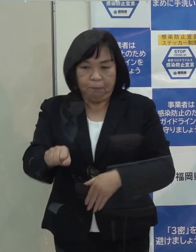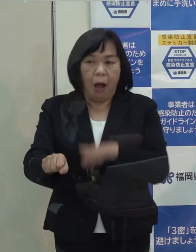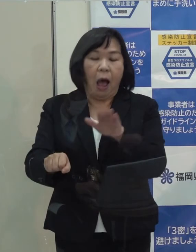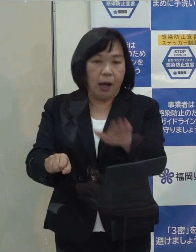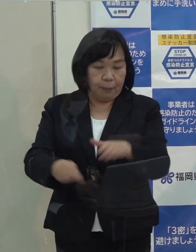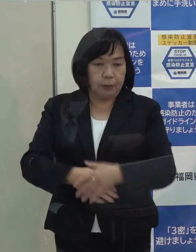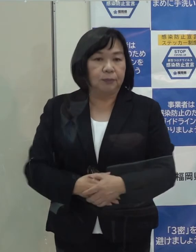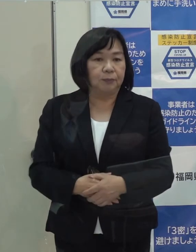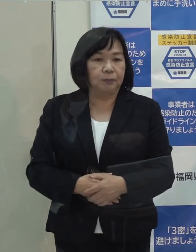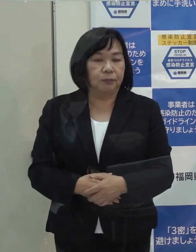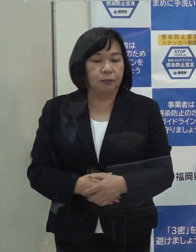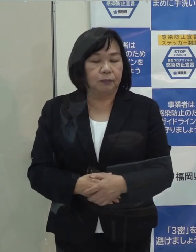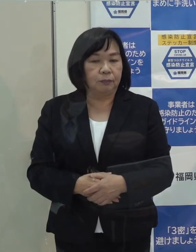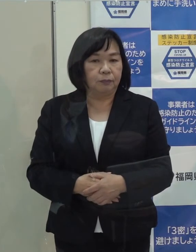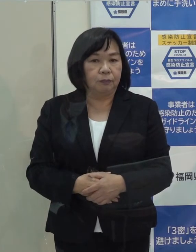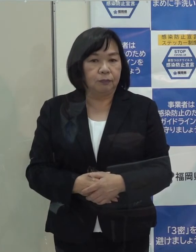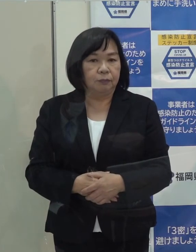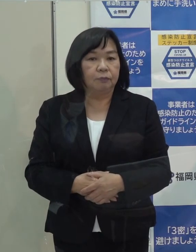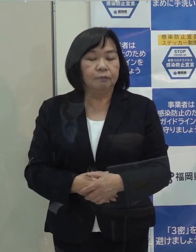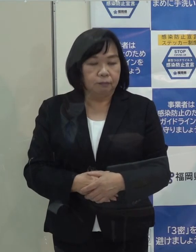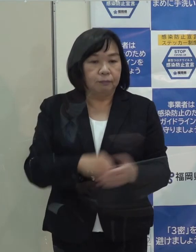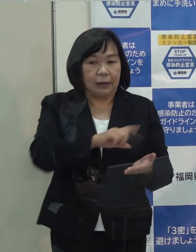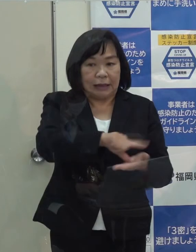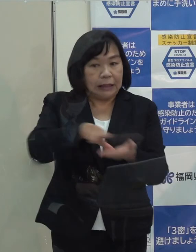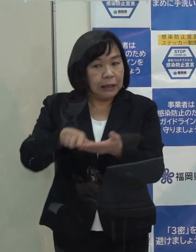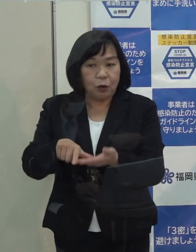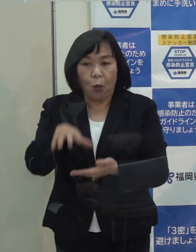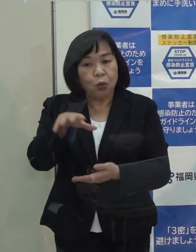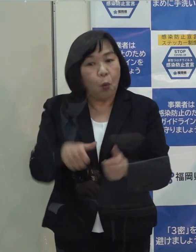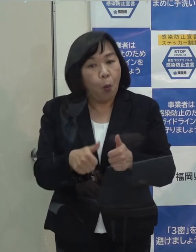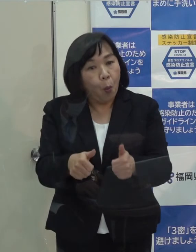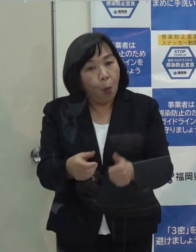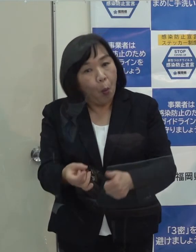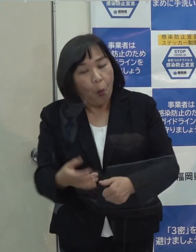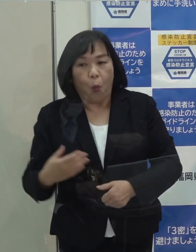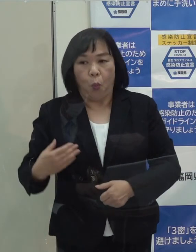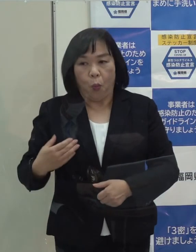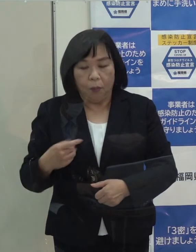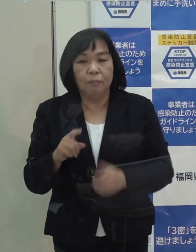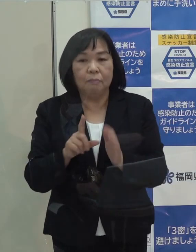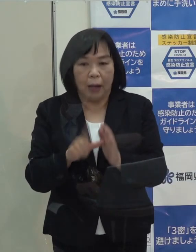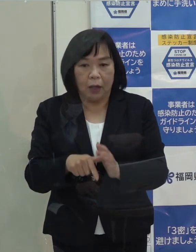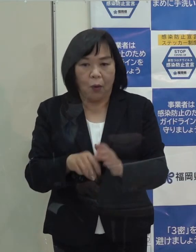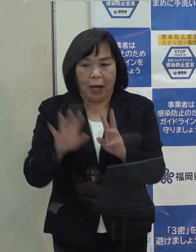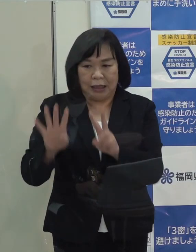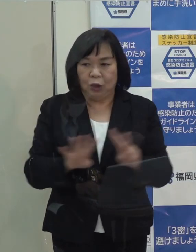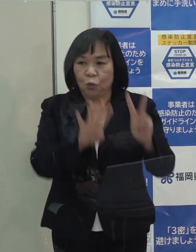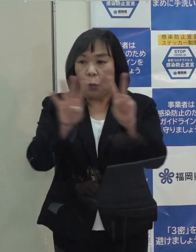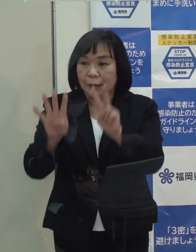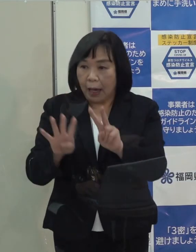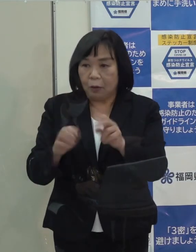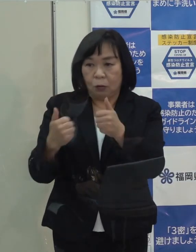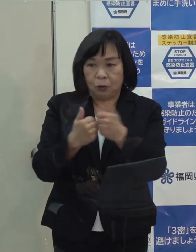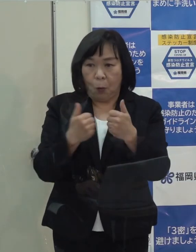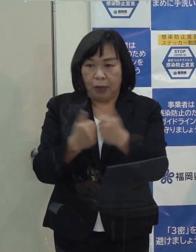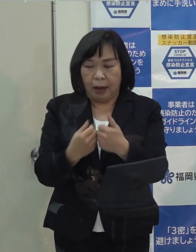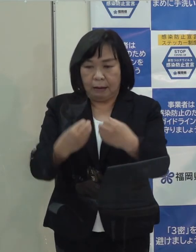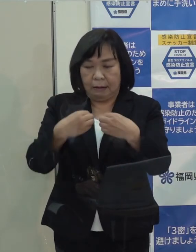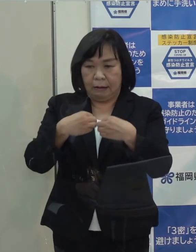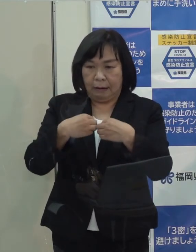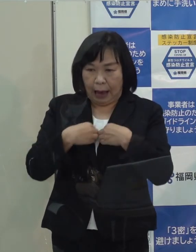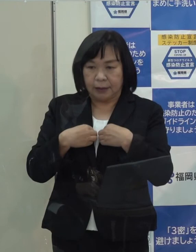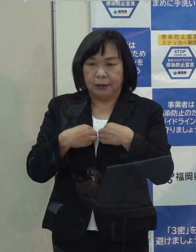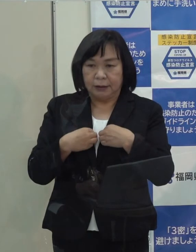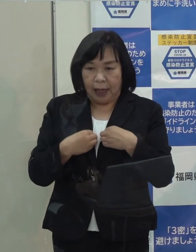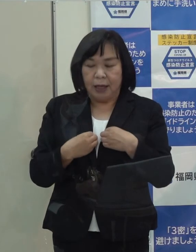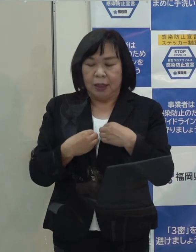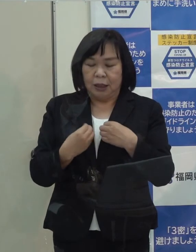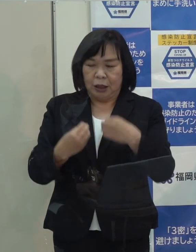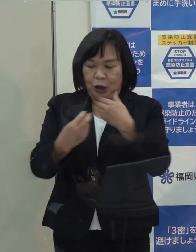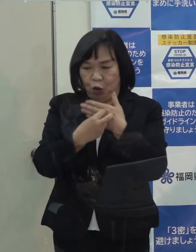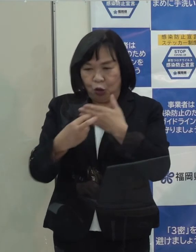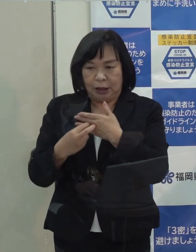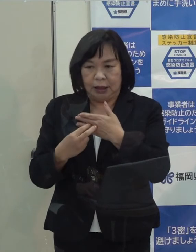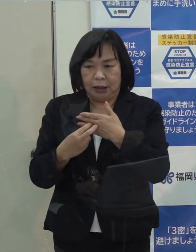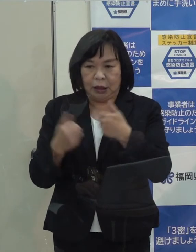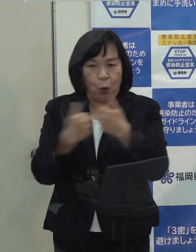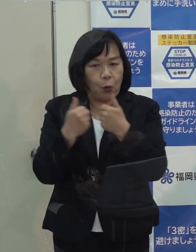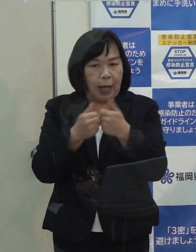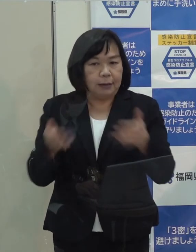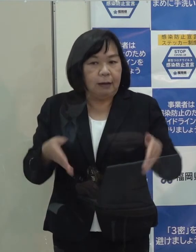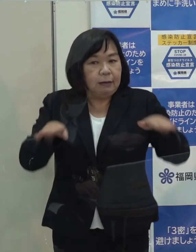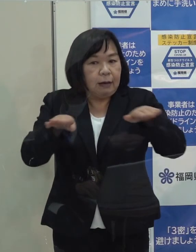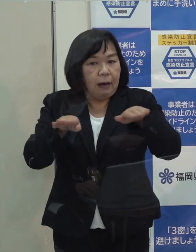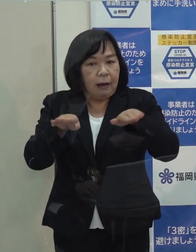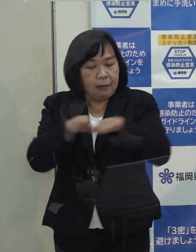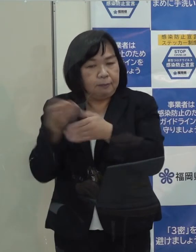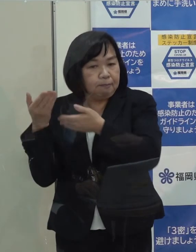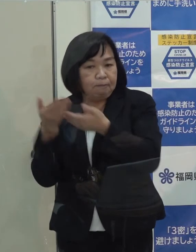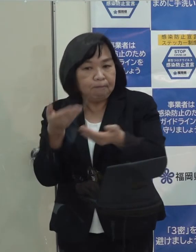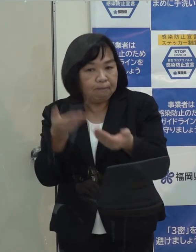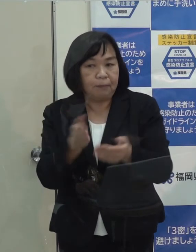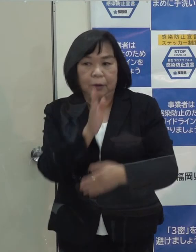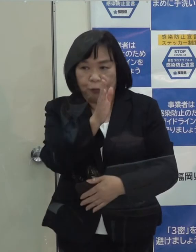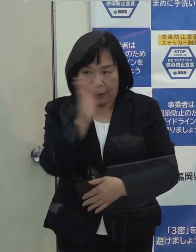これらについては どこに行ったらいいかとかなどは先ほどの２４時間体制の受診相談センターにお問い合わせをしていただきたいと思います